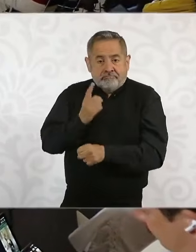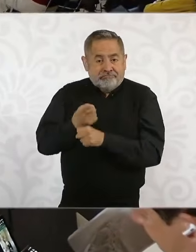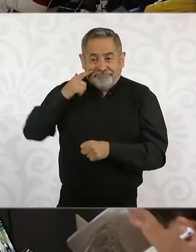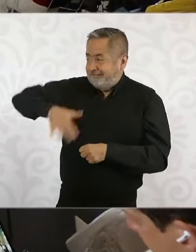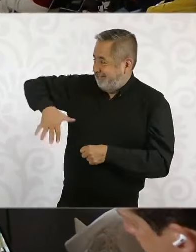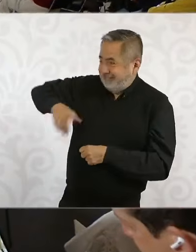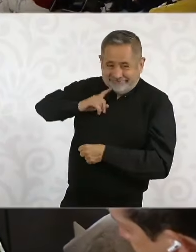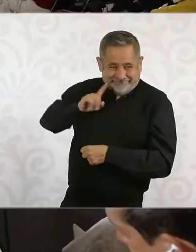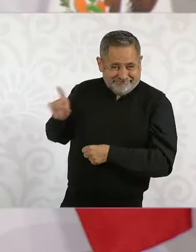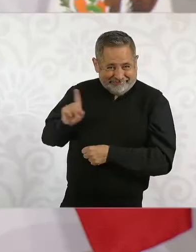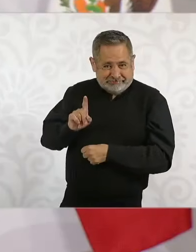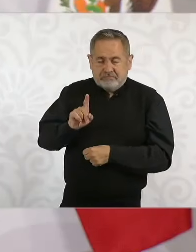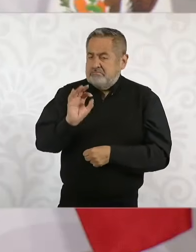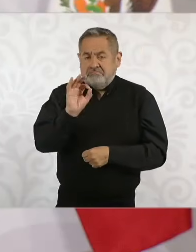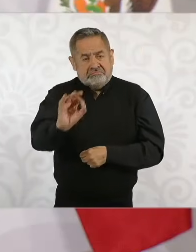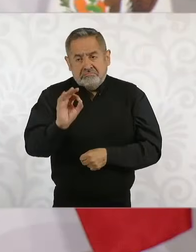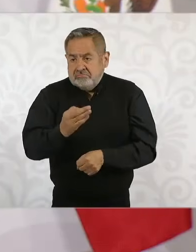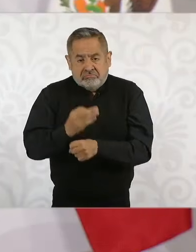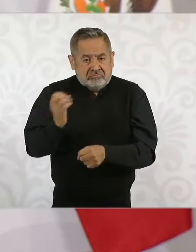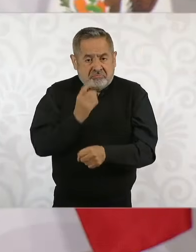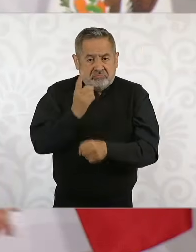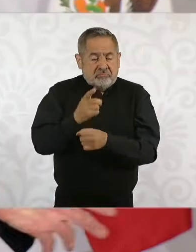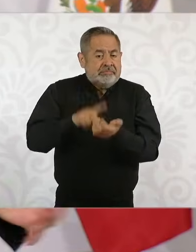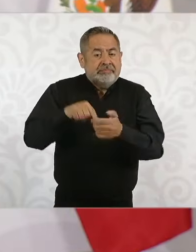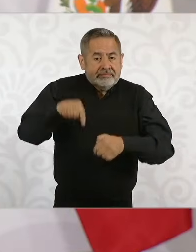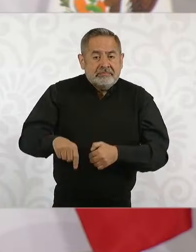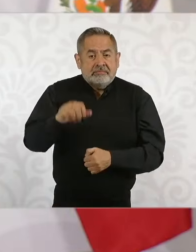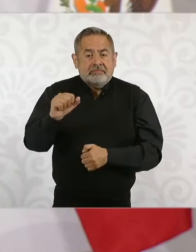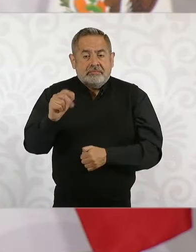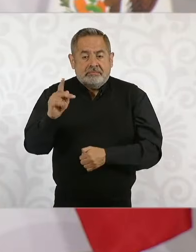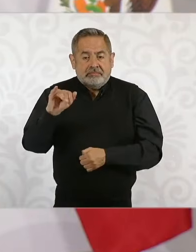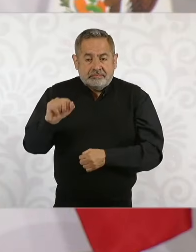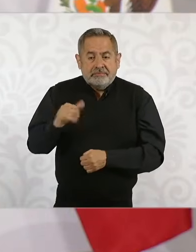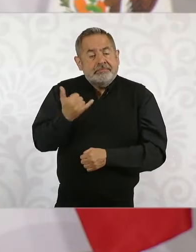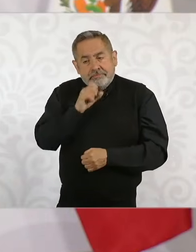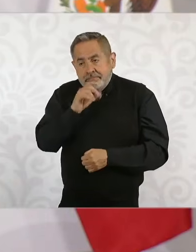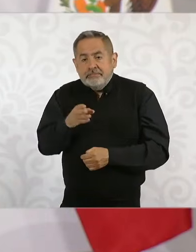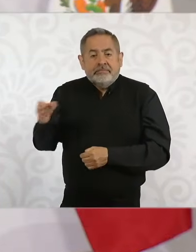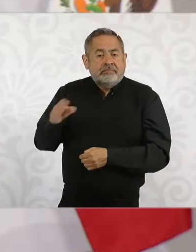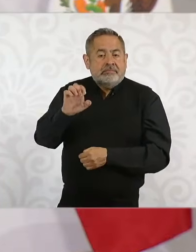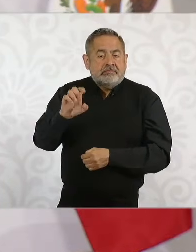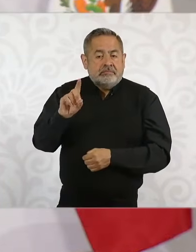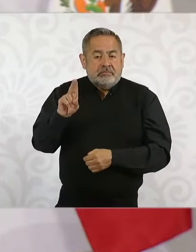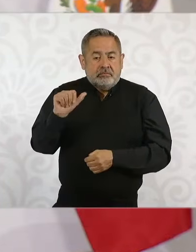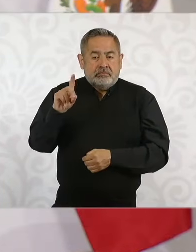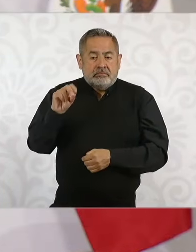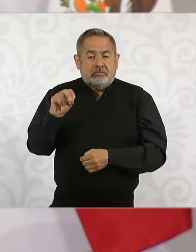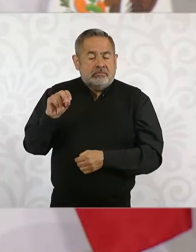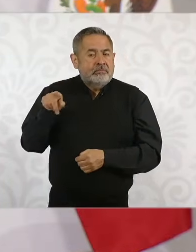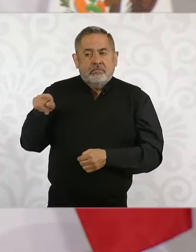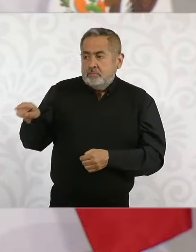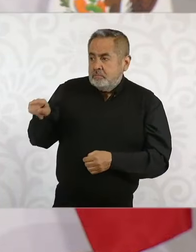el que podamos producir los APIs y además Eduardo Clark a la hora de las compras pues va a estimular